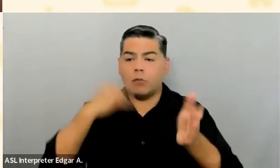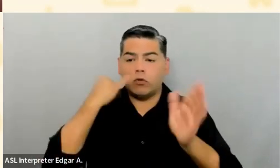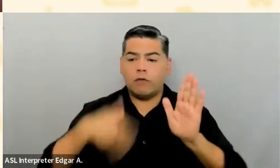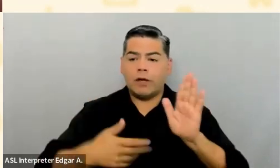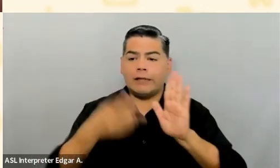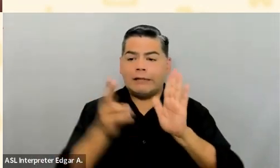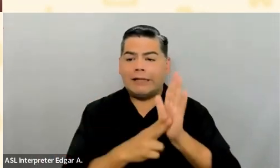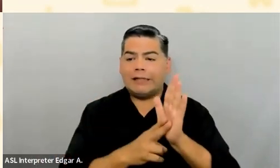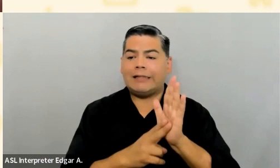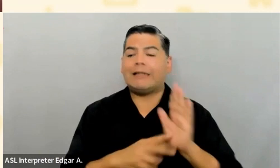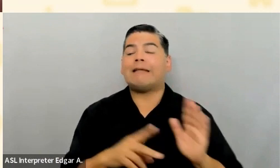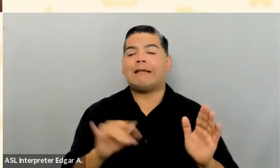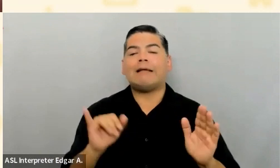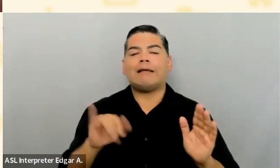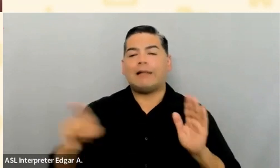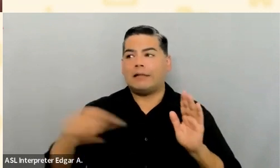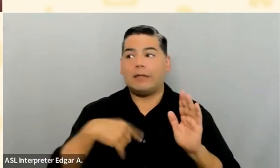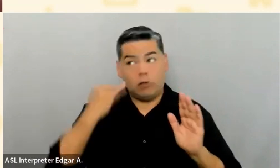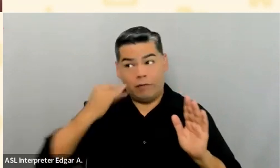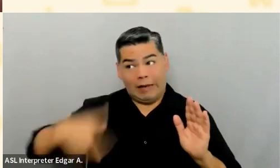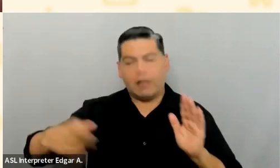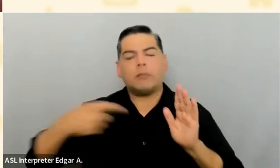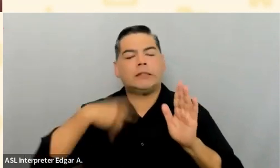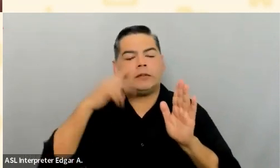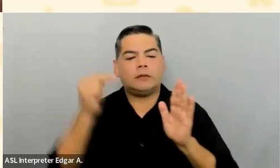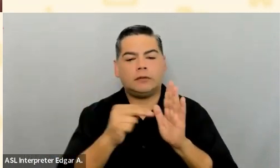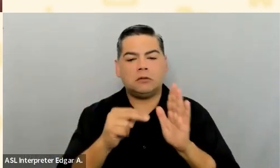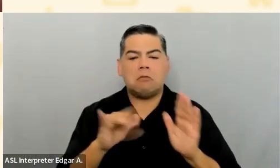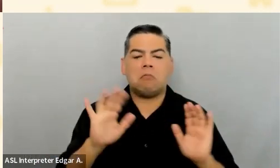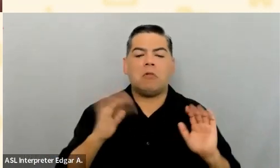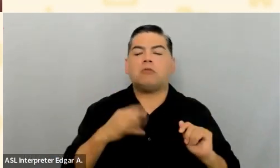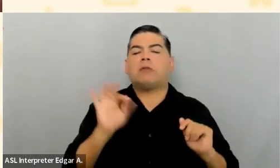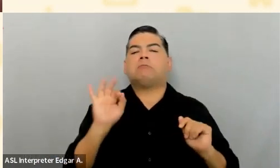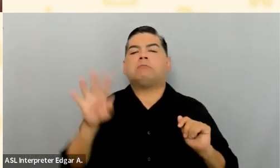Porque las superposiciones son simplemente... Bueno, Ese fue mi pequeño momento en la tarima, me disculpo por eso.